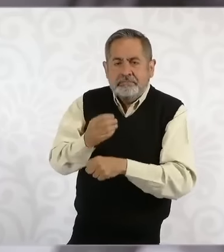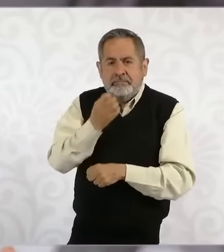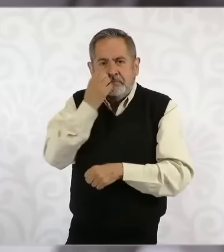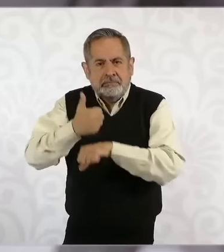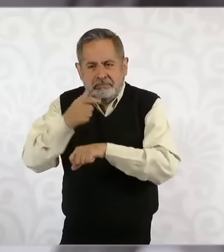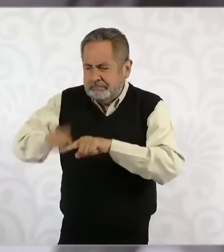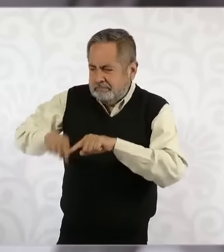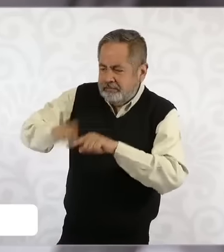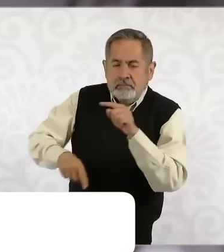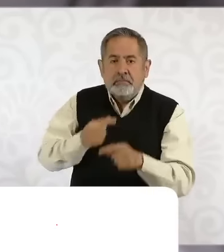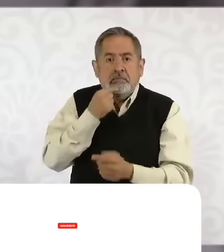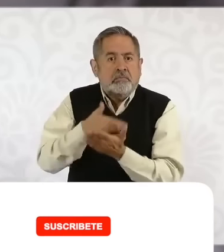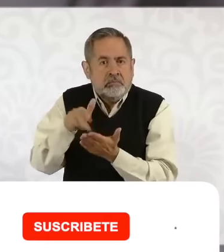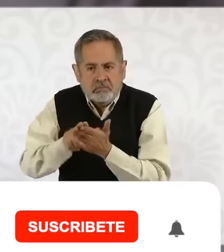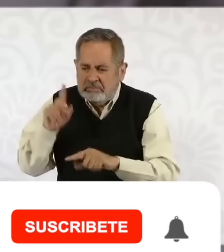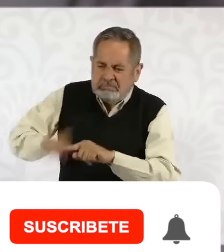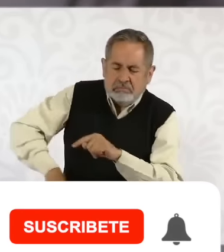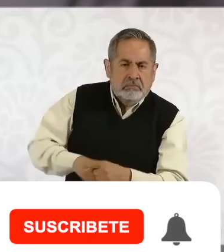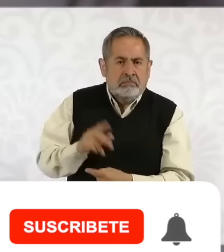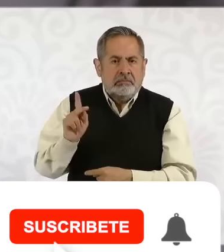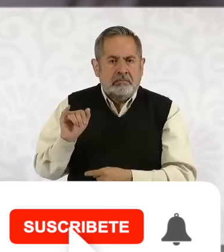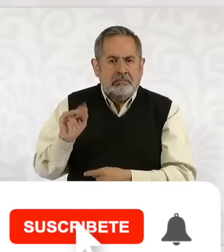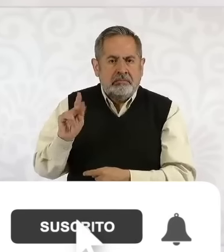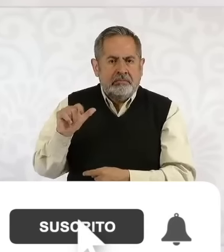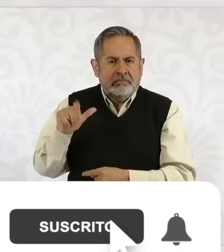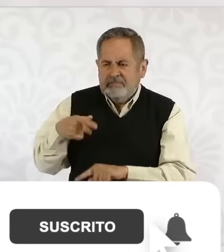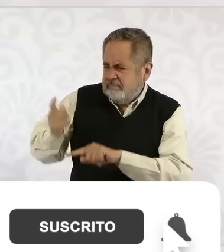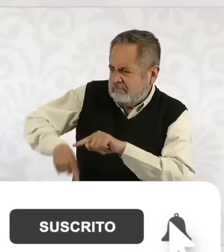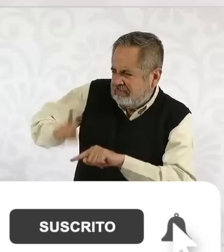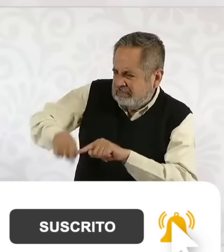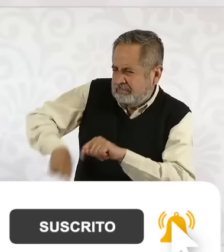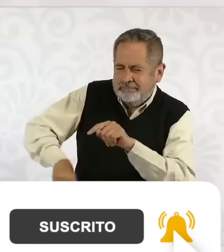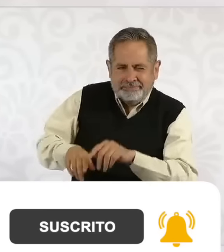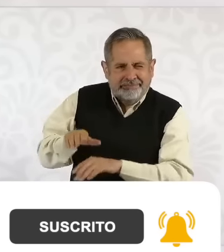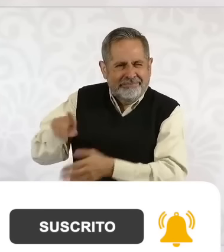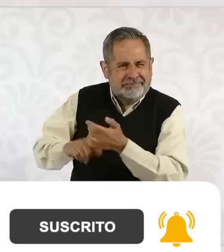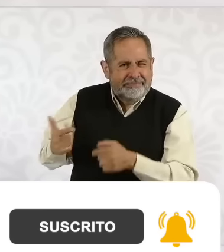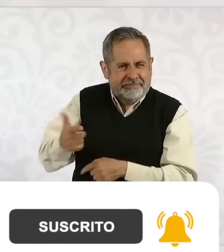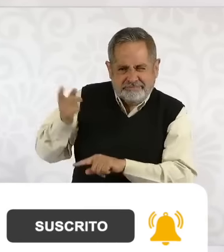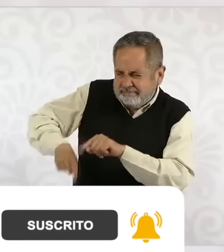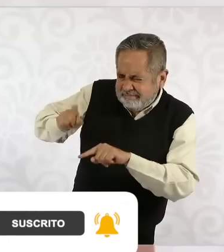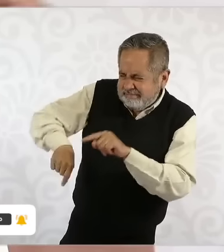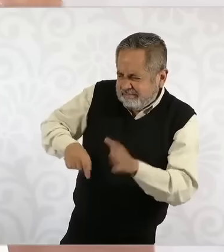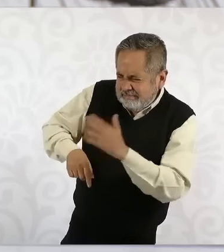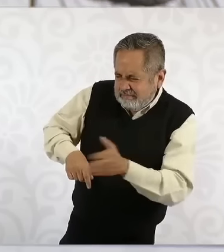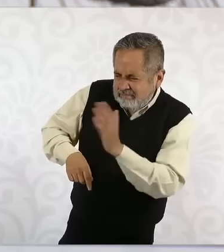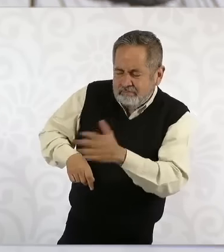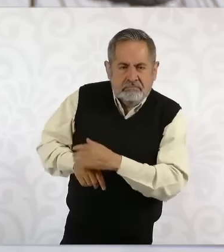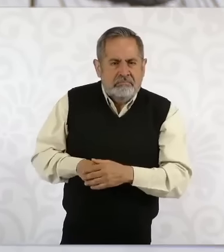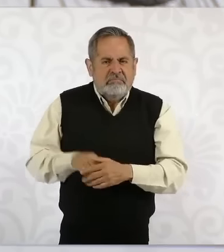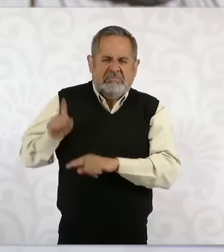héroes, al pípila, los intelectuales que ahora repiten estas barbaridades.